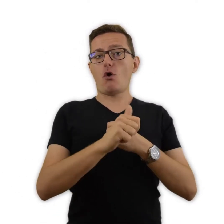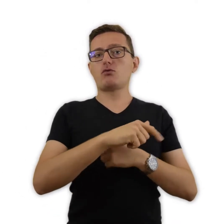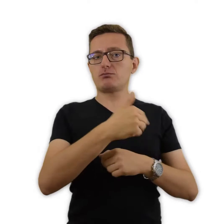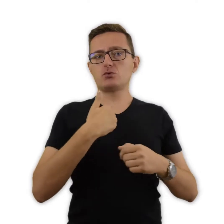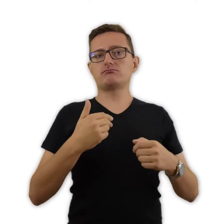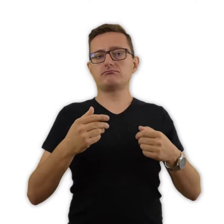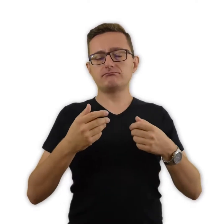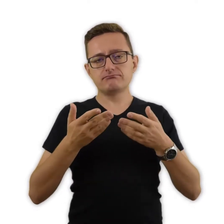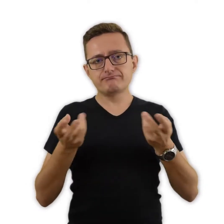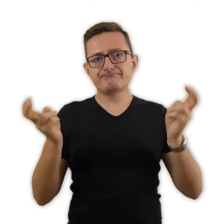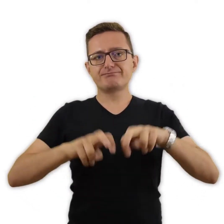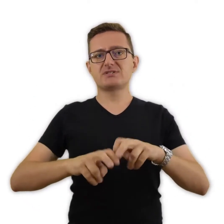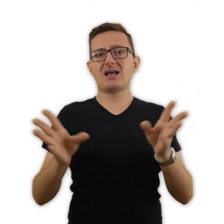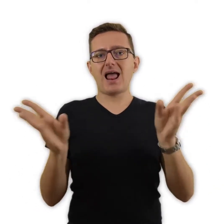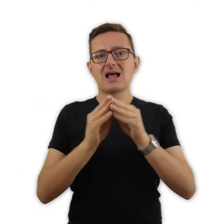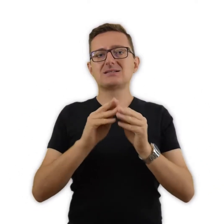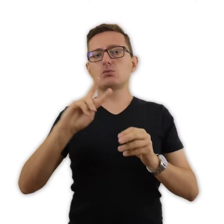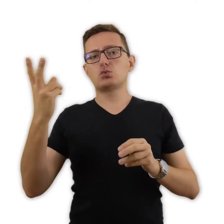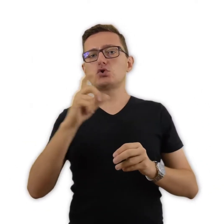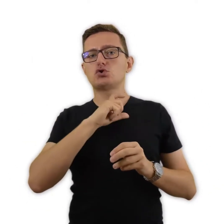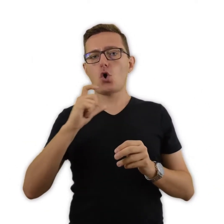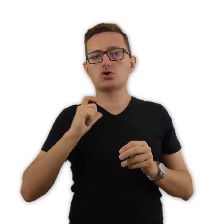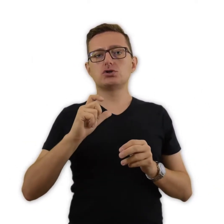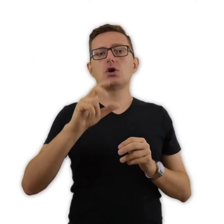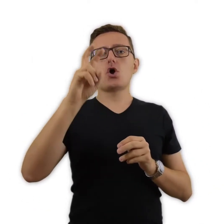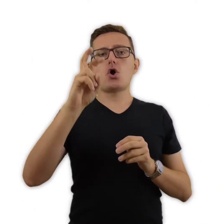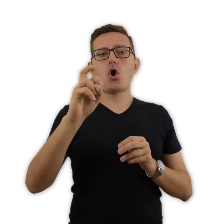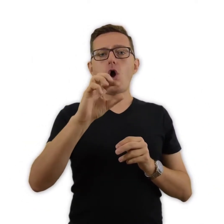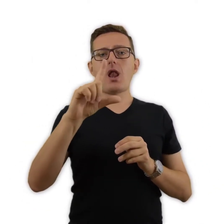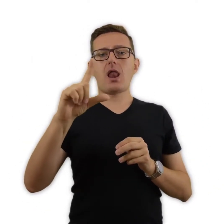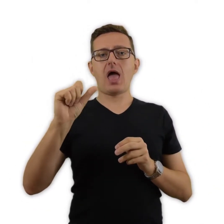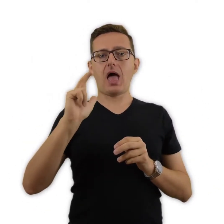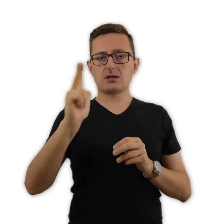Współtworzył razem z Józefem Hollakiem